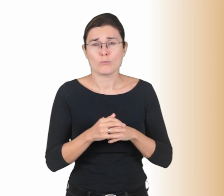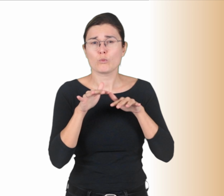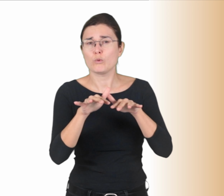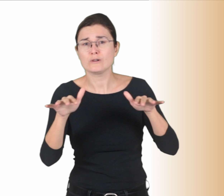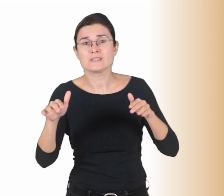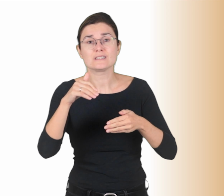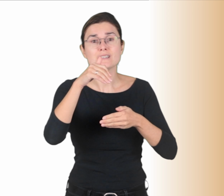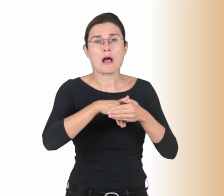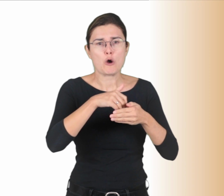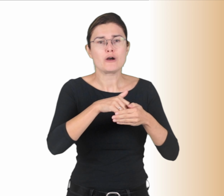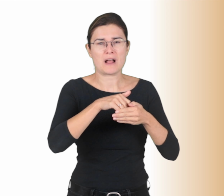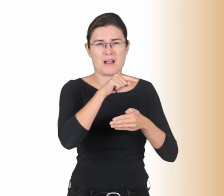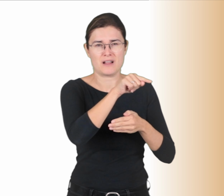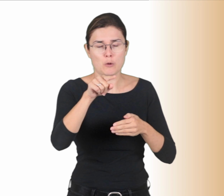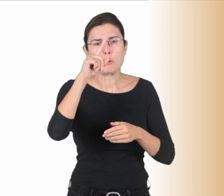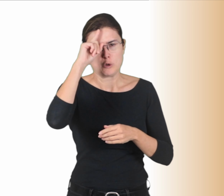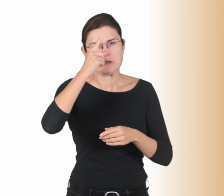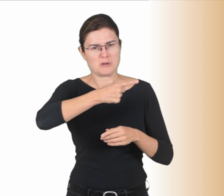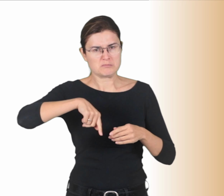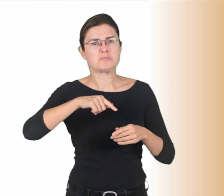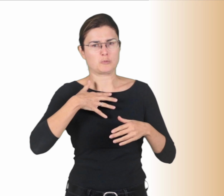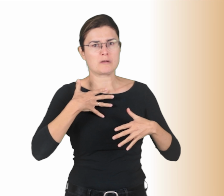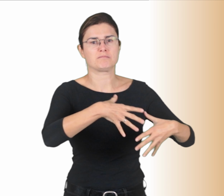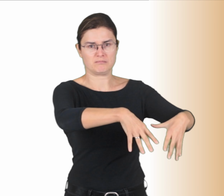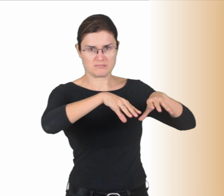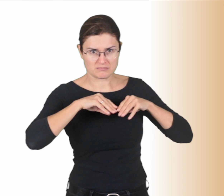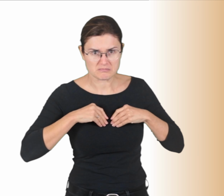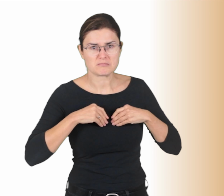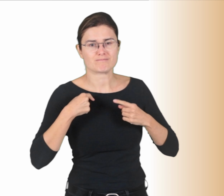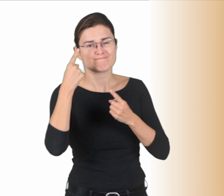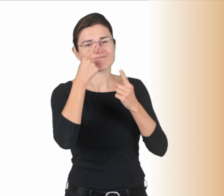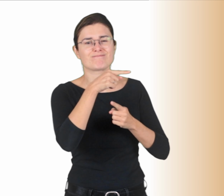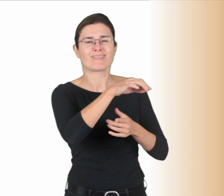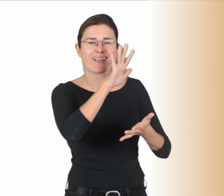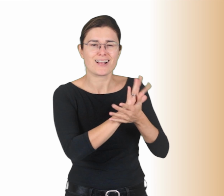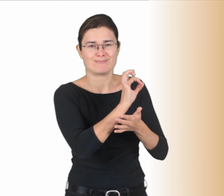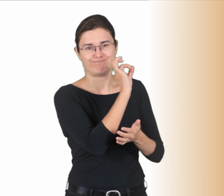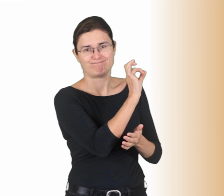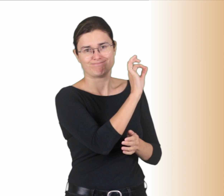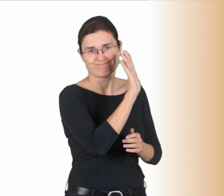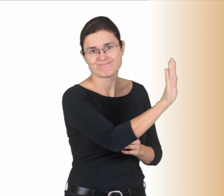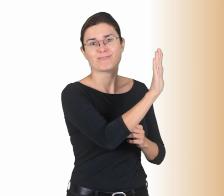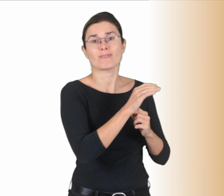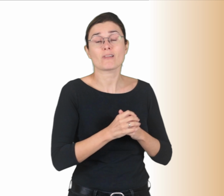Wiele zachowań ludzi się akceptuje, uważając je za indywidualność.